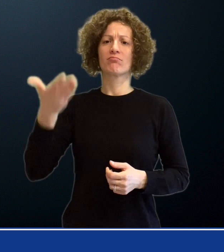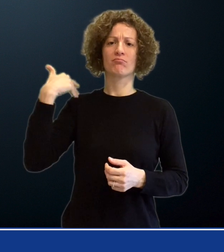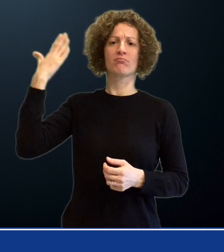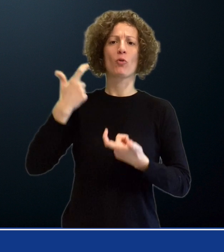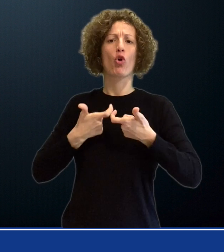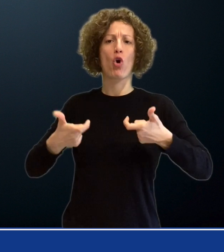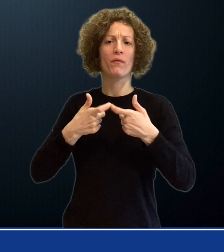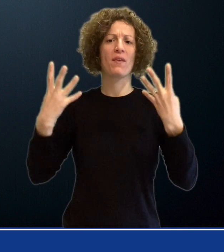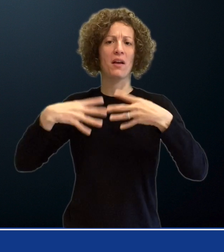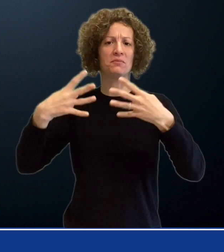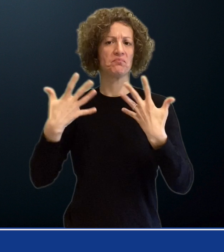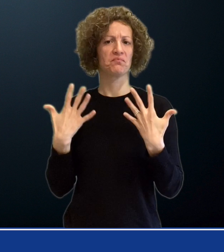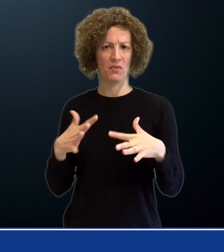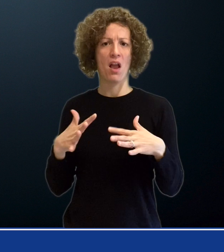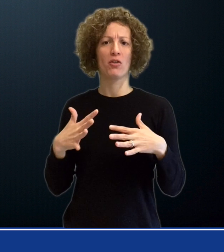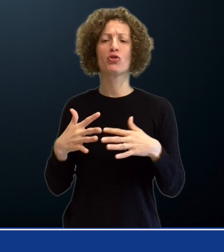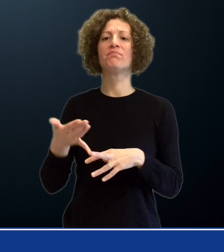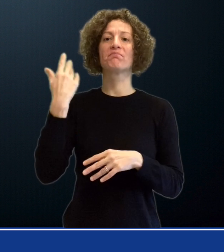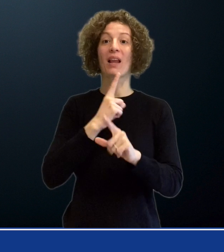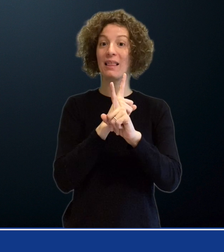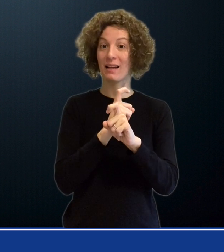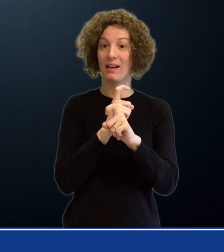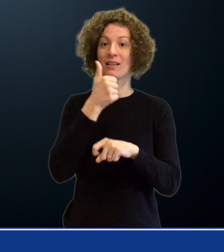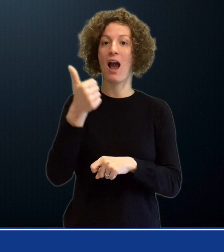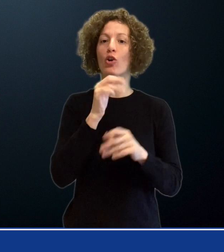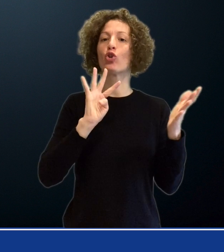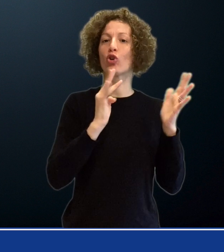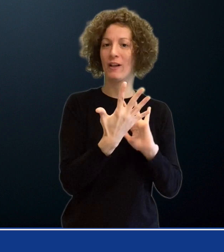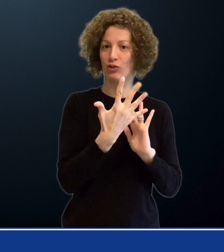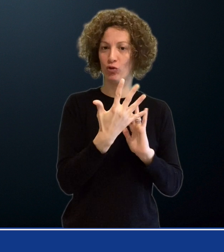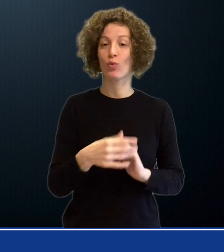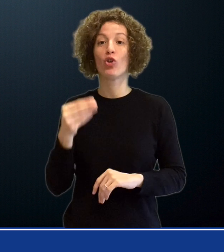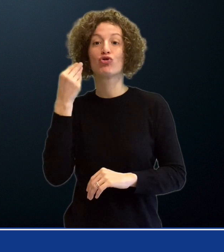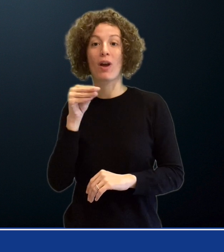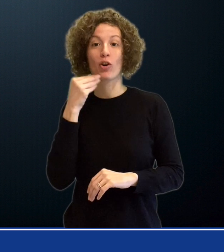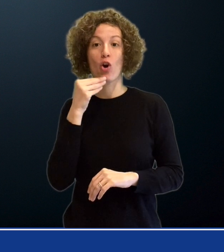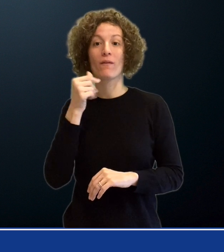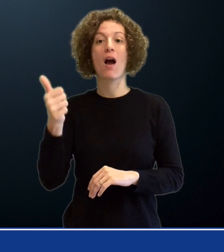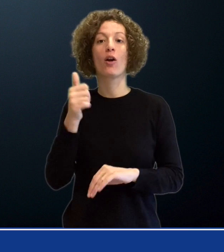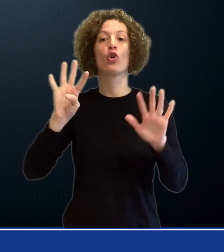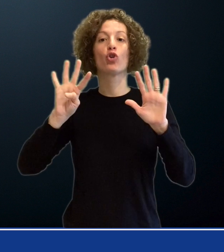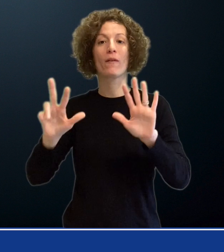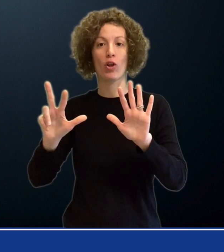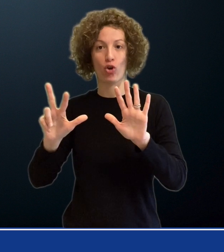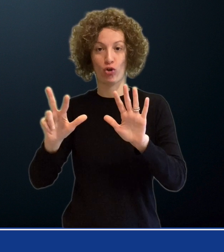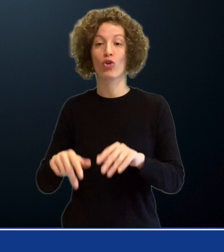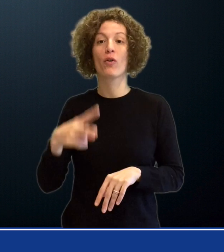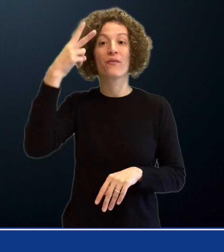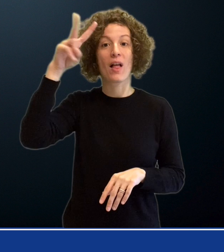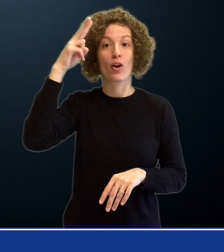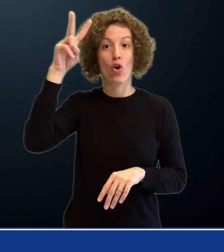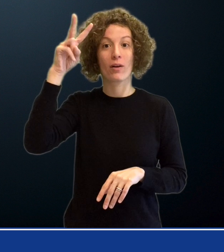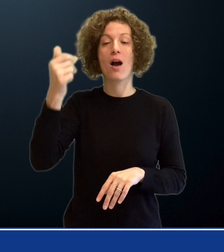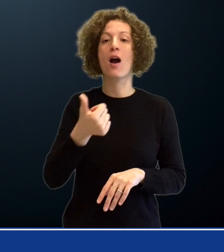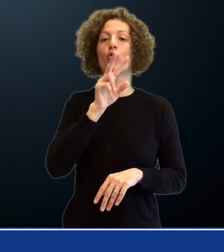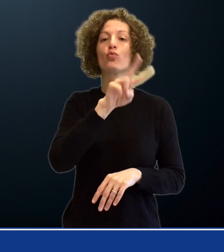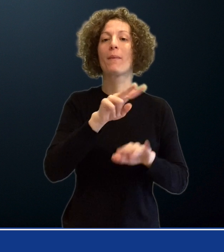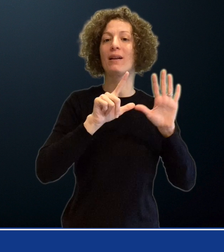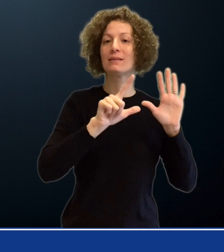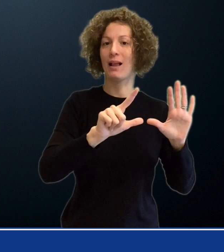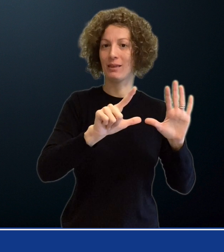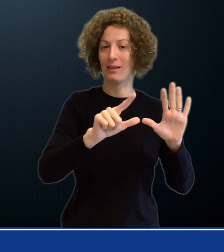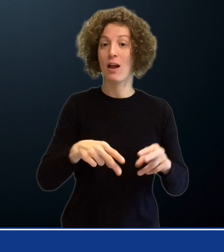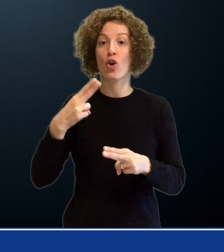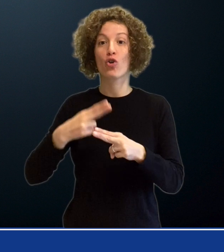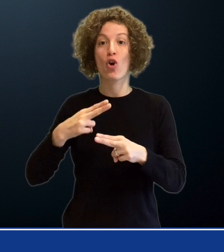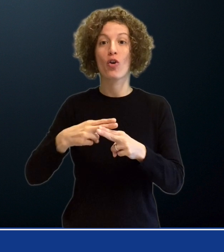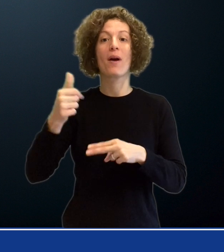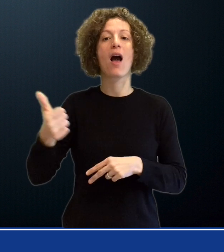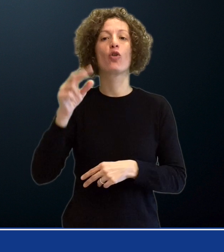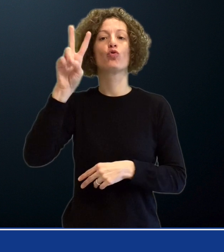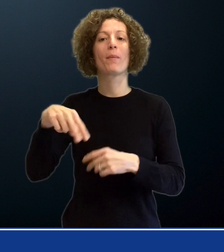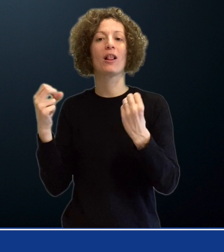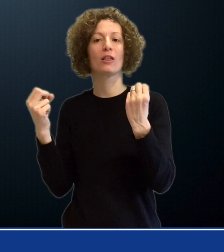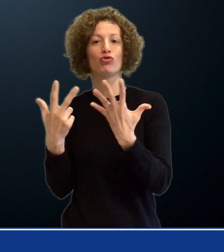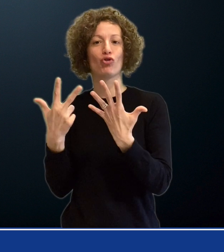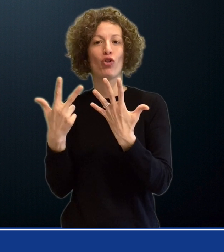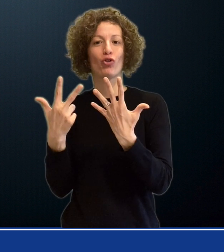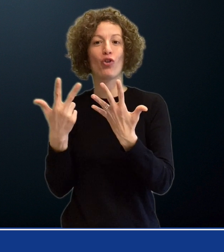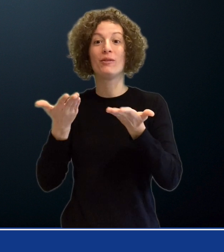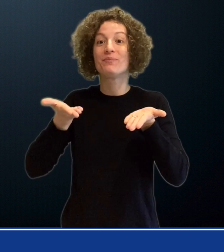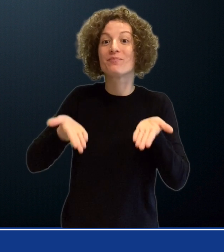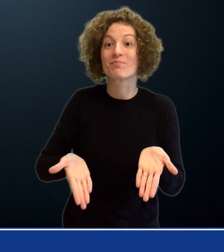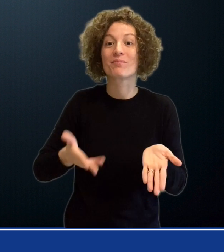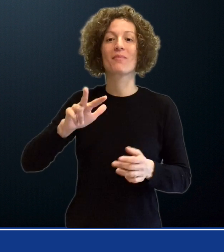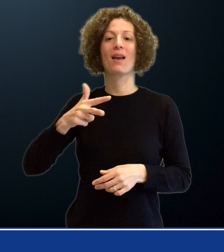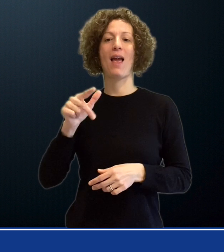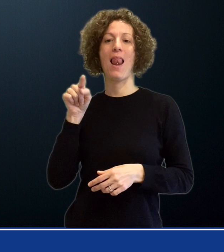L’evento – che fa seguito ai convegni nazionali sulla LIS organizzati a Trieste (1995), Genova (1998), Verona (2007), Roma (2018) - si svolgerà